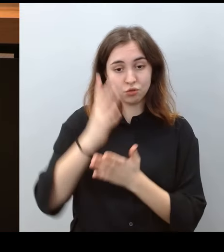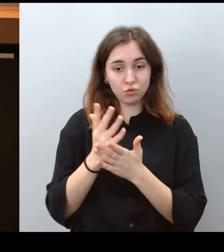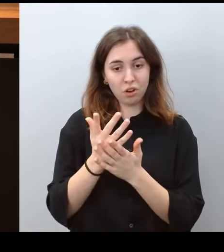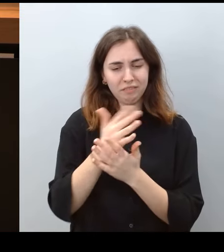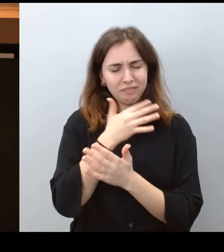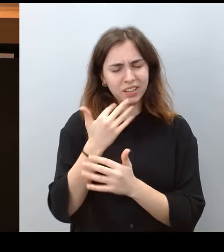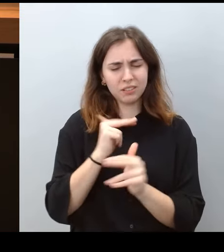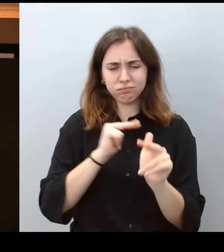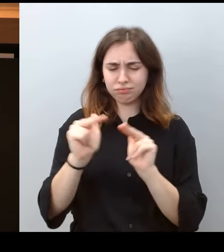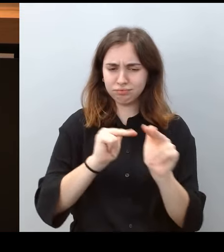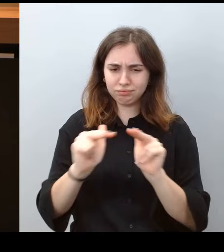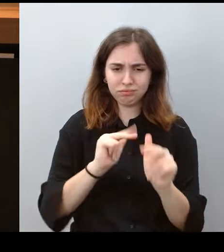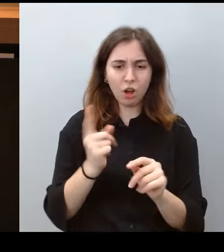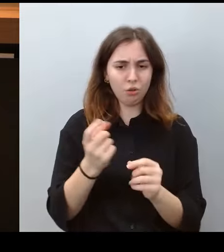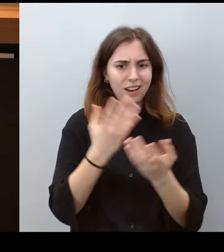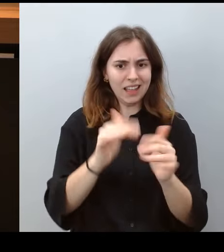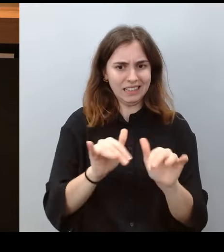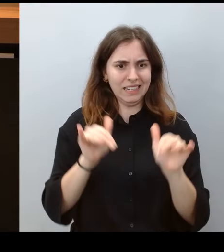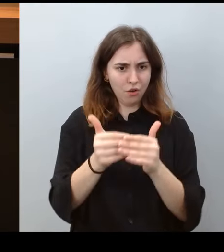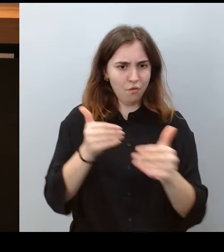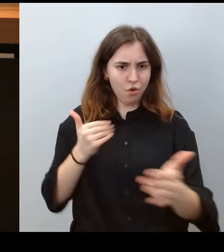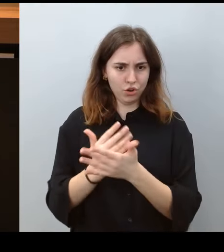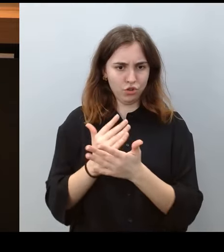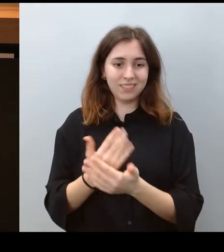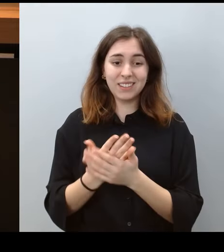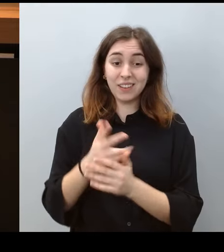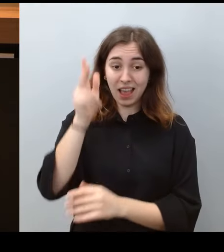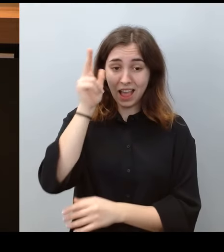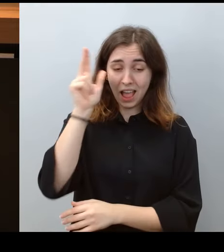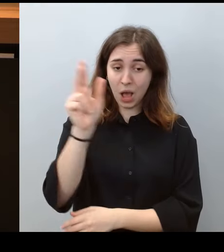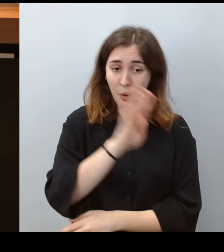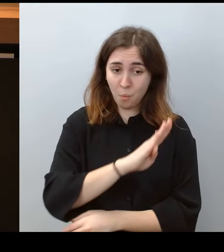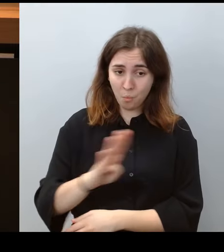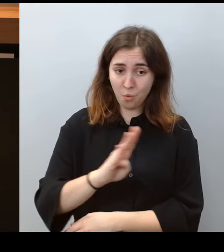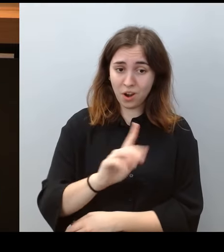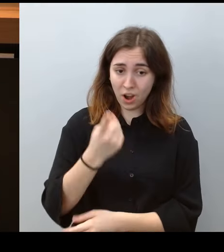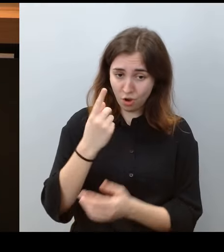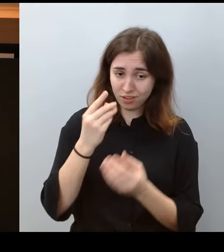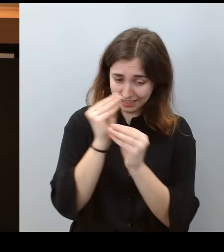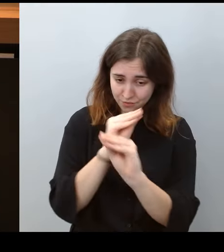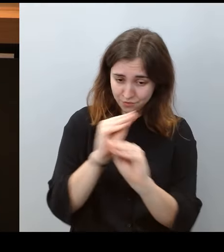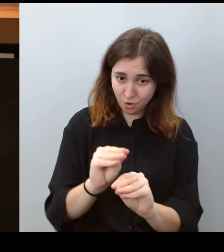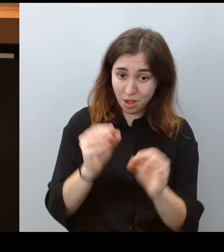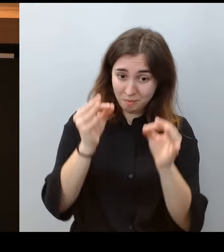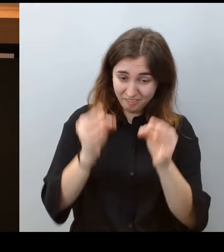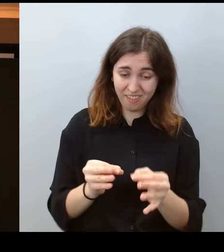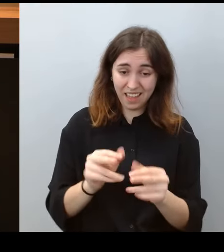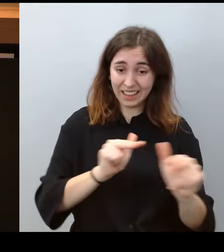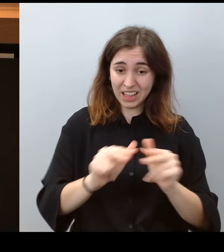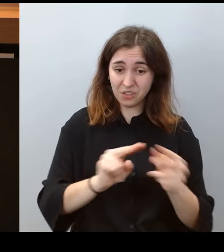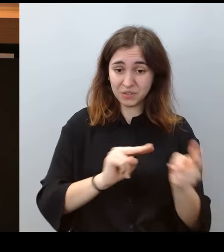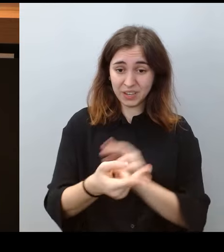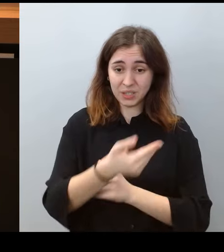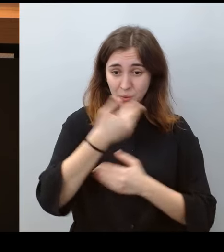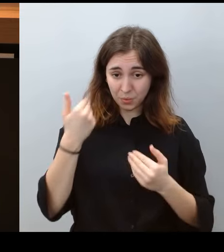Seien Sie ganz versichert, Hätte es nicht diesen Regierungswechsel gegeben, wären die 24 sieben Unterkünfte auch weitergeführt